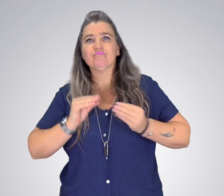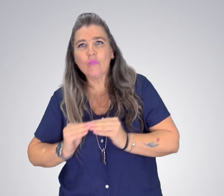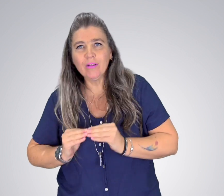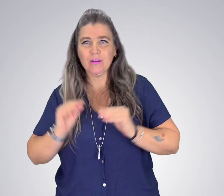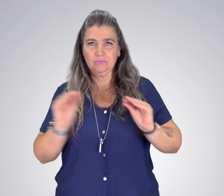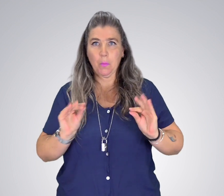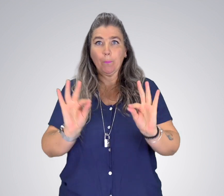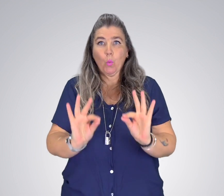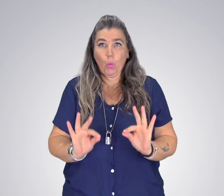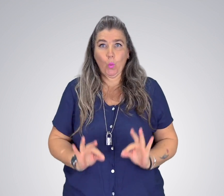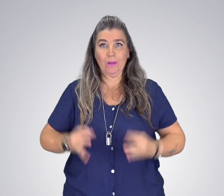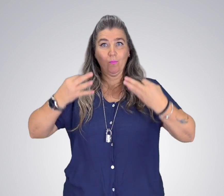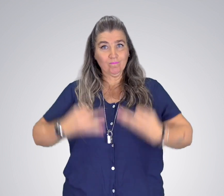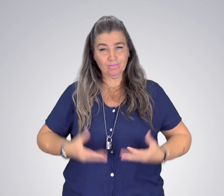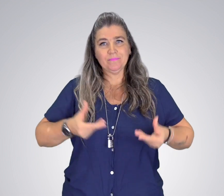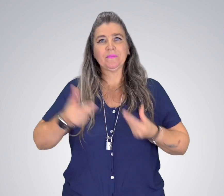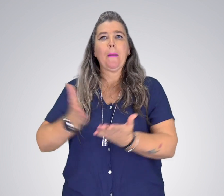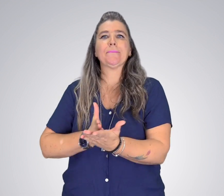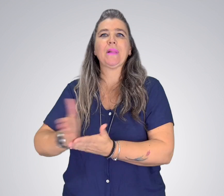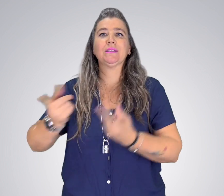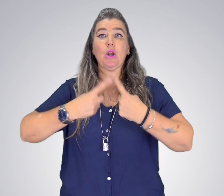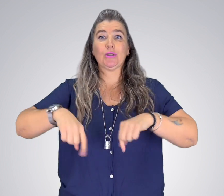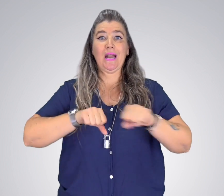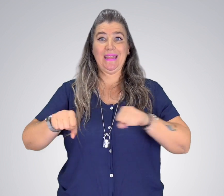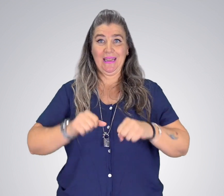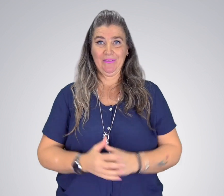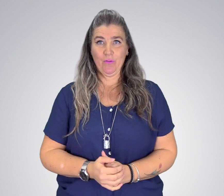e predisporre un documento da sottoporre al Consiglio Direttivo.